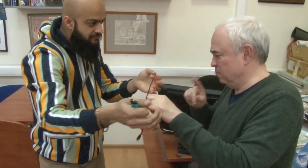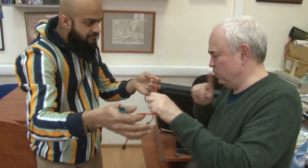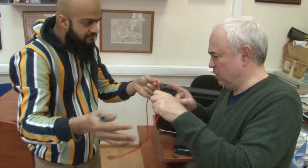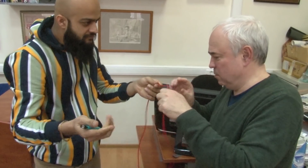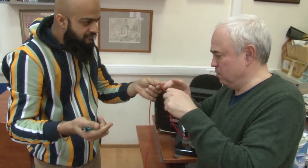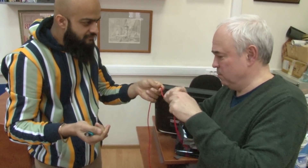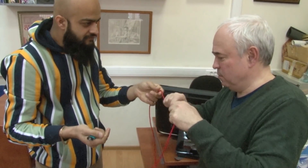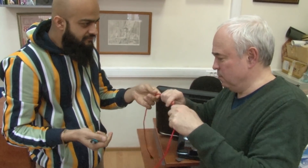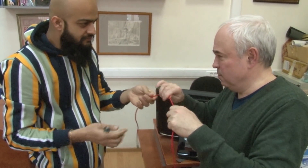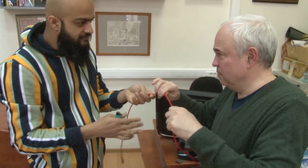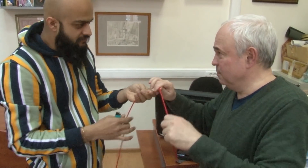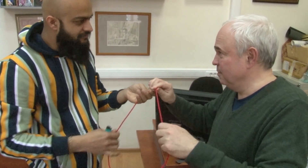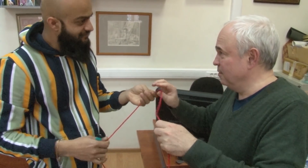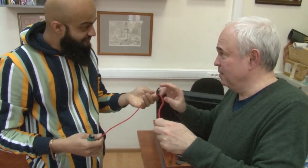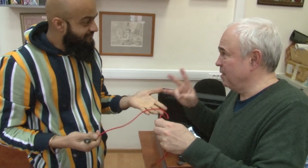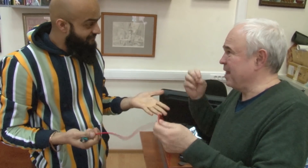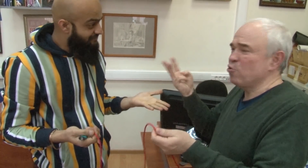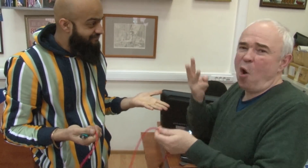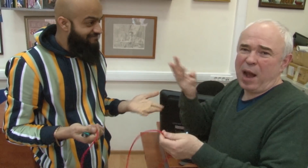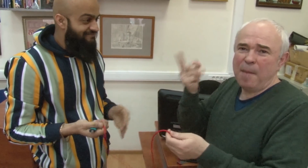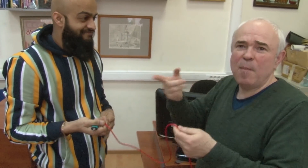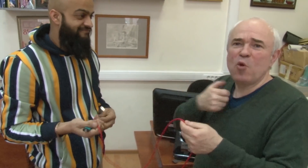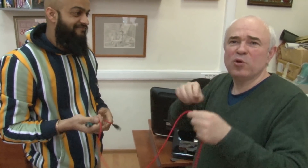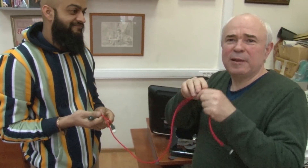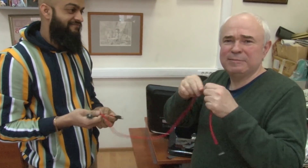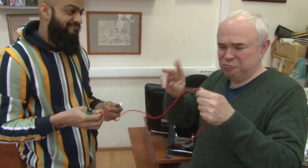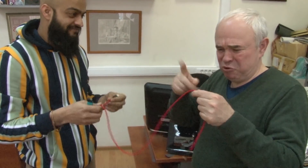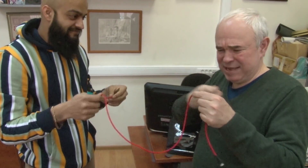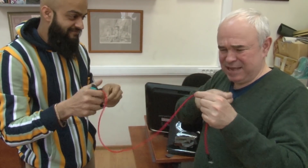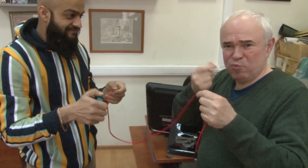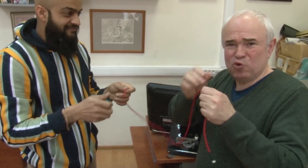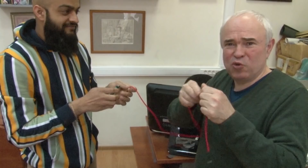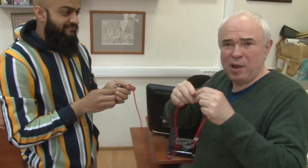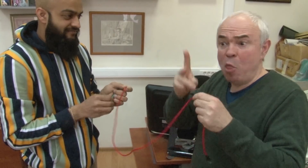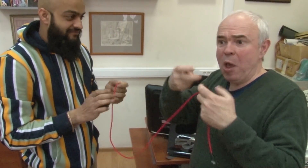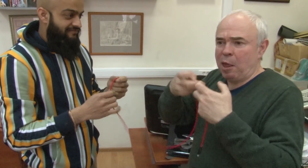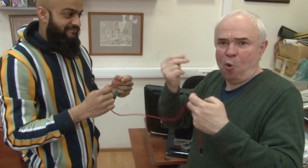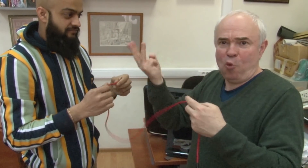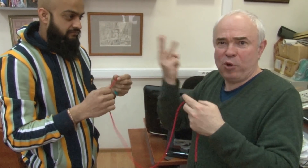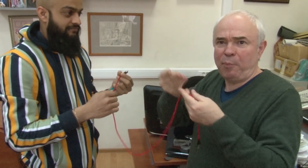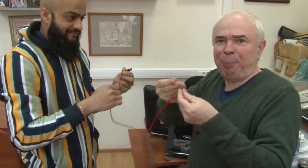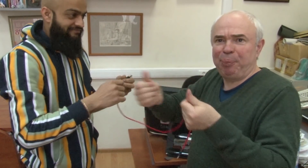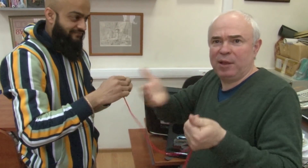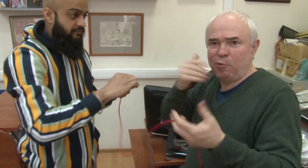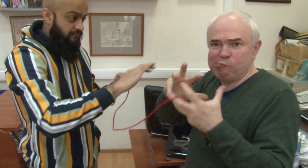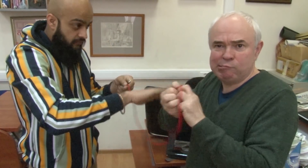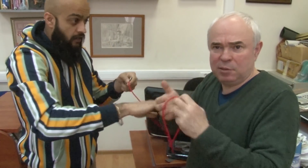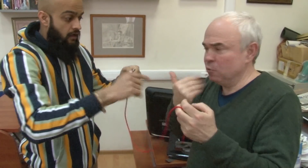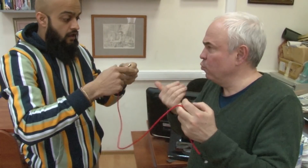Необычный кабель… Несгораемый. Из какого-то огнеупорного материала. Похоже на резину, но не горит, не плавится.